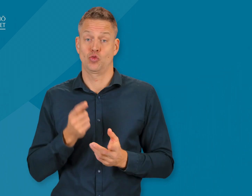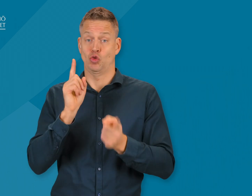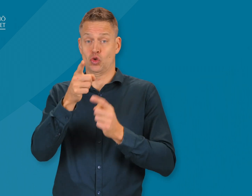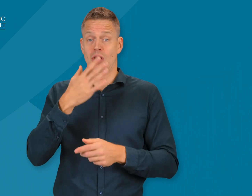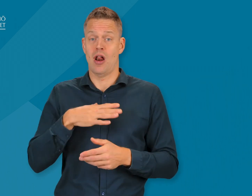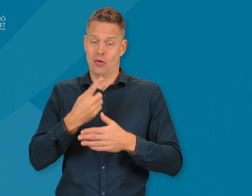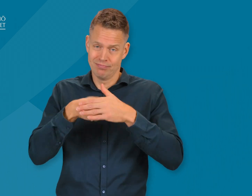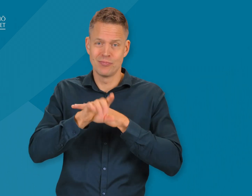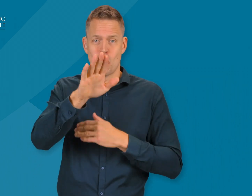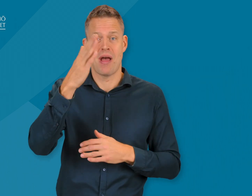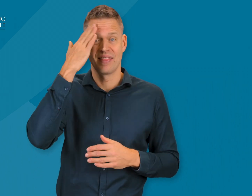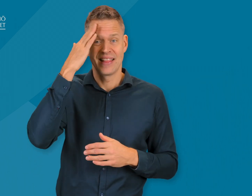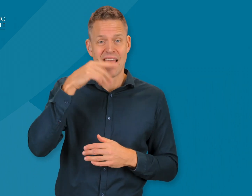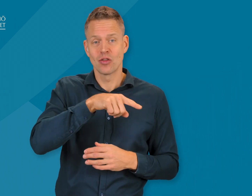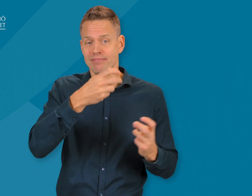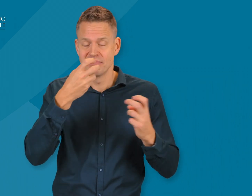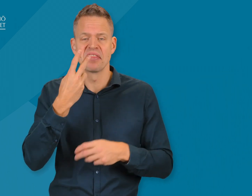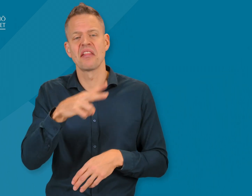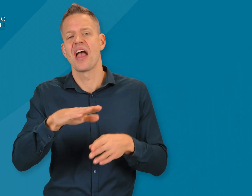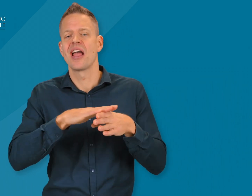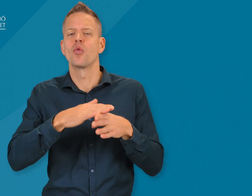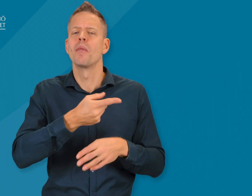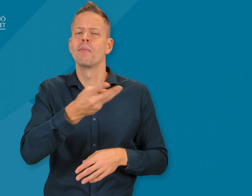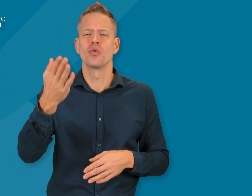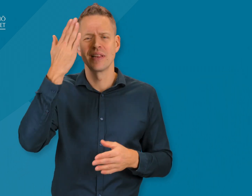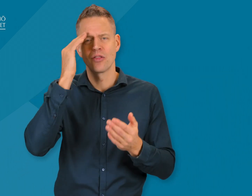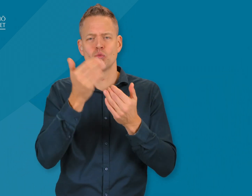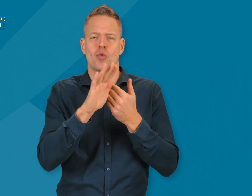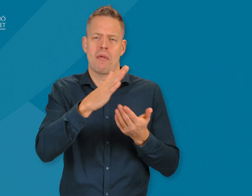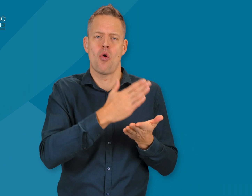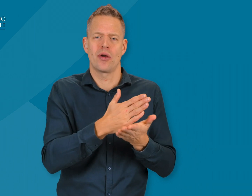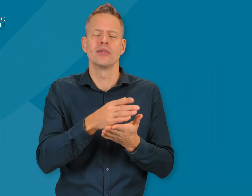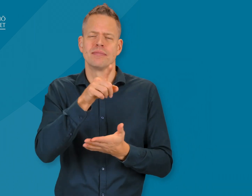Jos haluat saada pääsyn tietoihisi tai käyttää muita tietosuojaoikeuksiasi, -